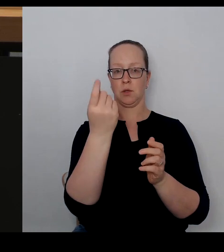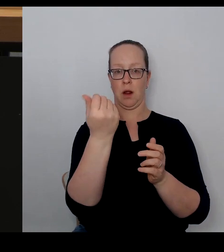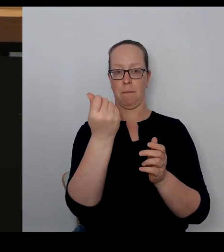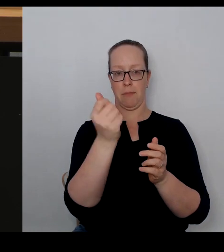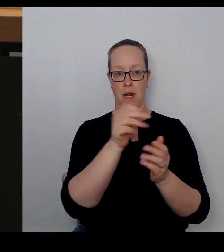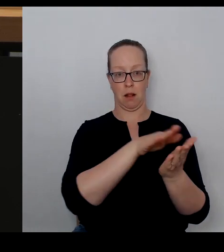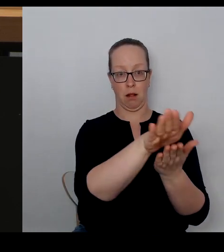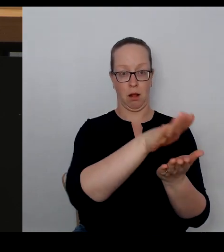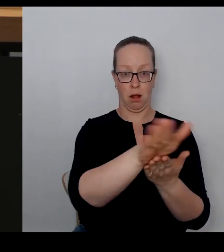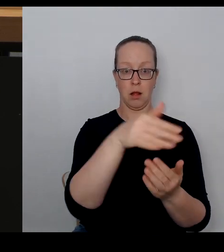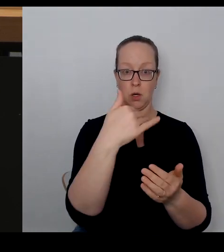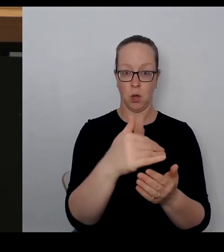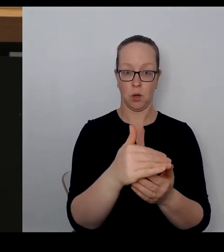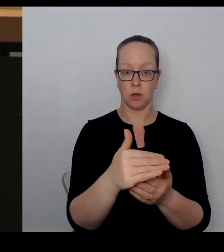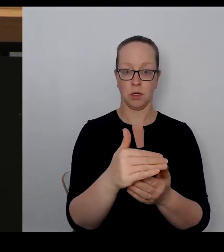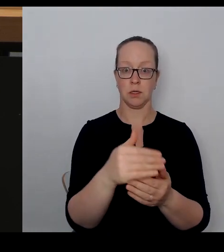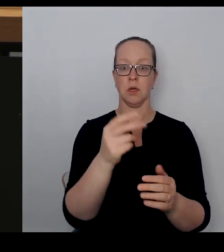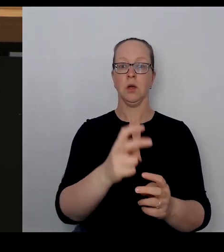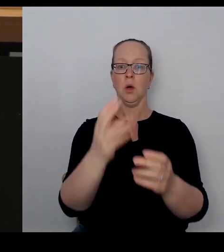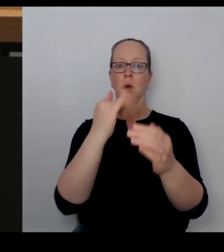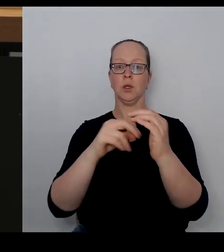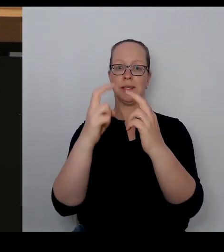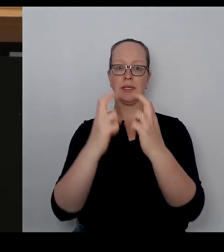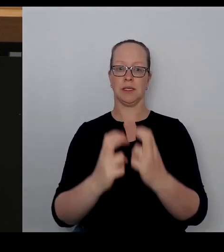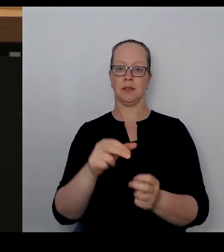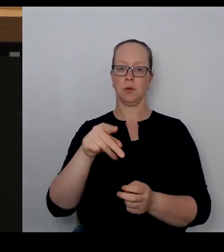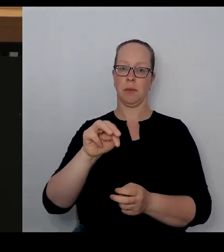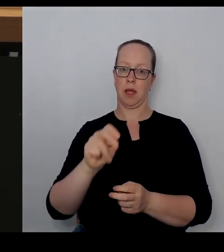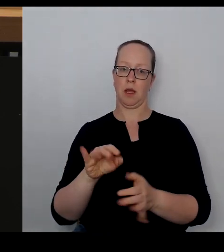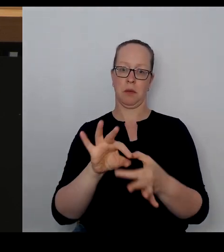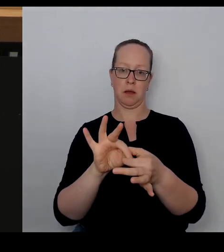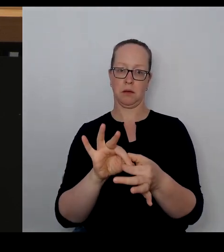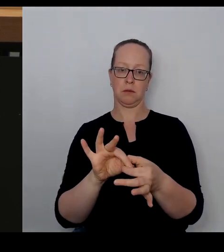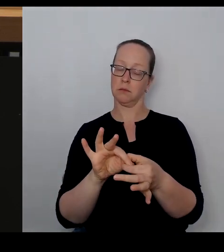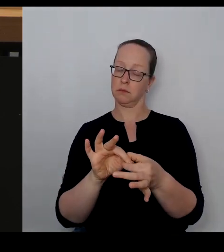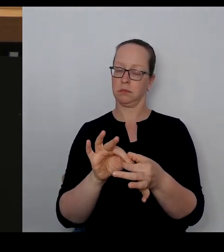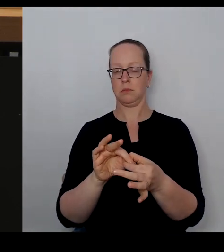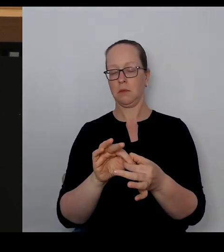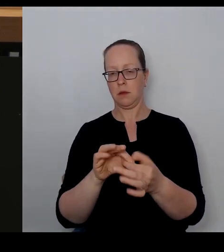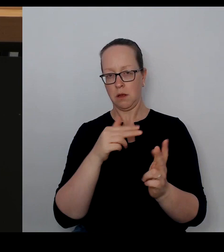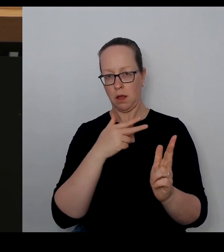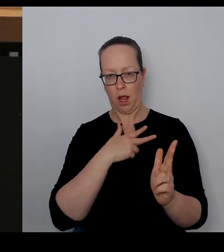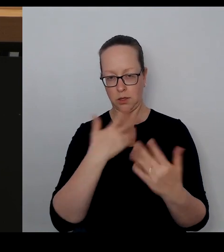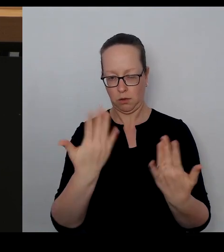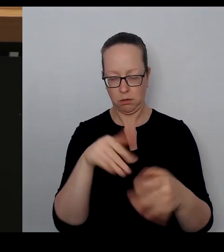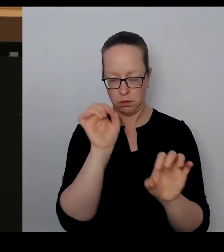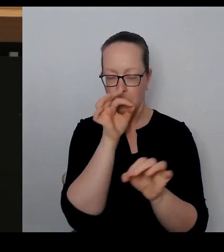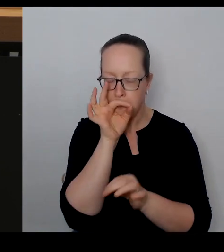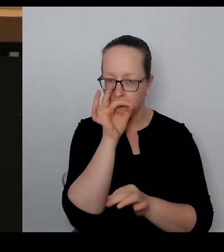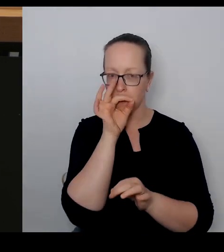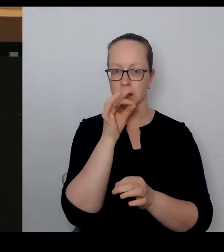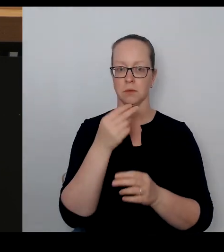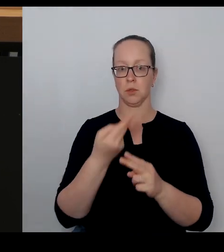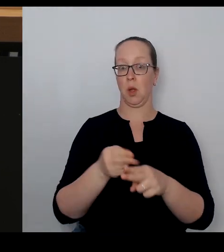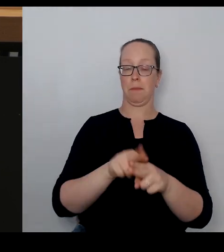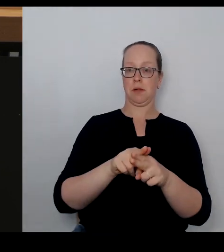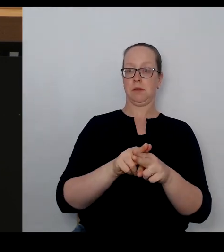Realität in doppeltem Sinne. Zum einen wollen die Bezirke die Stellen besetzen sind aber bei der Personalakquise der